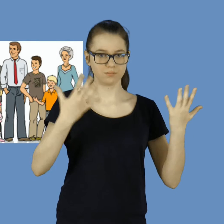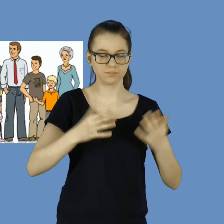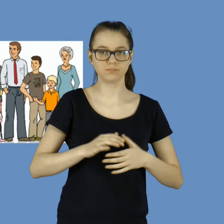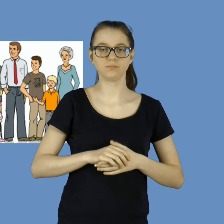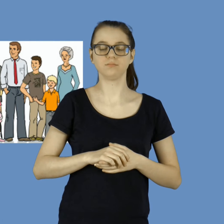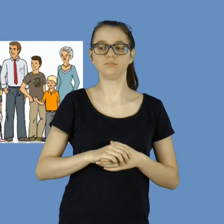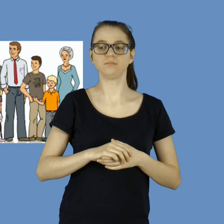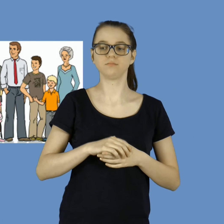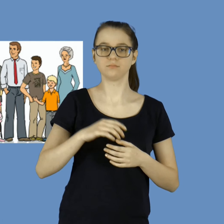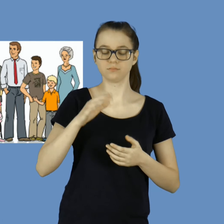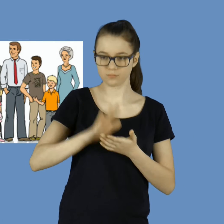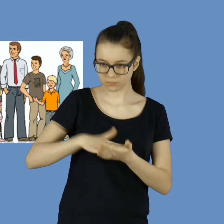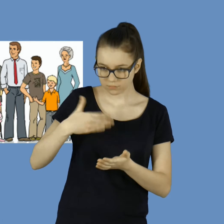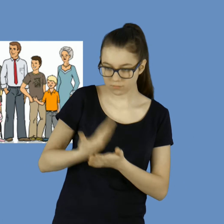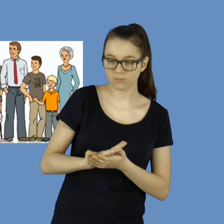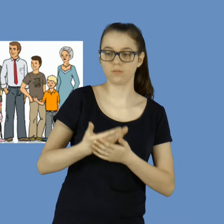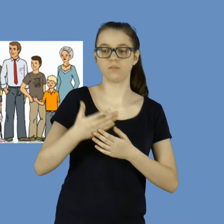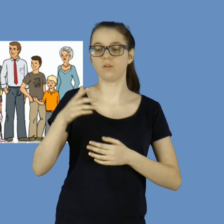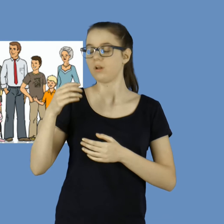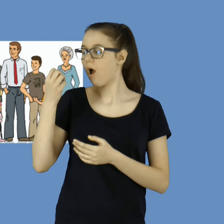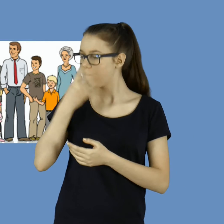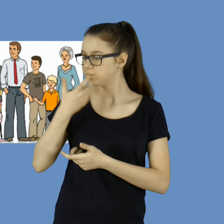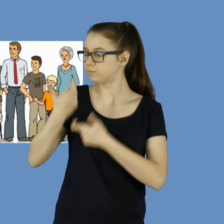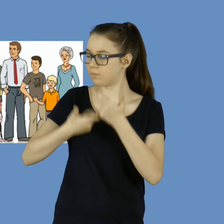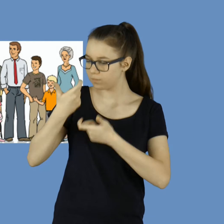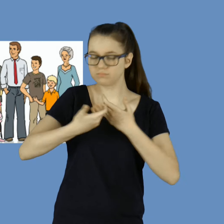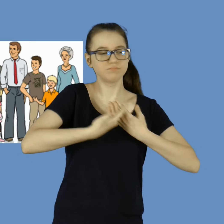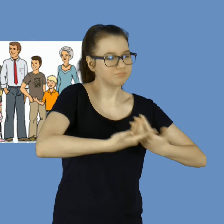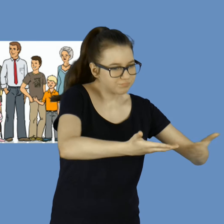Przykładem może być spotkanie przy rodzinnym obiedzie.